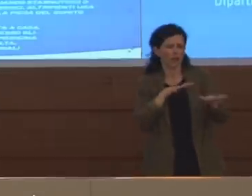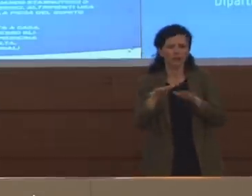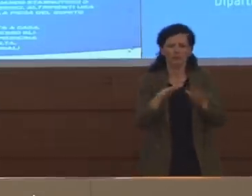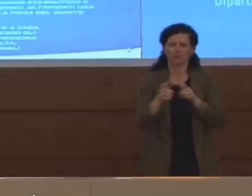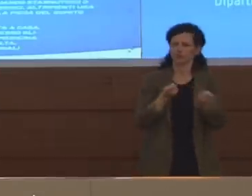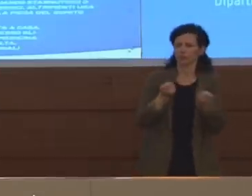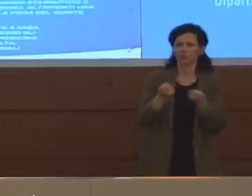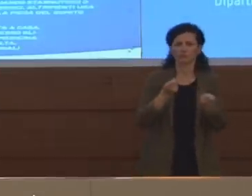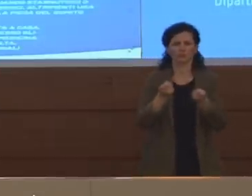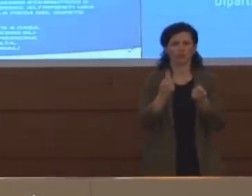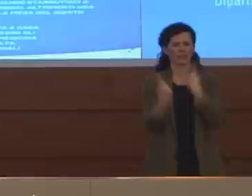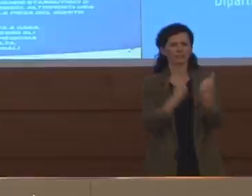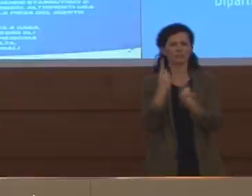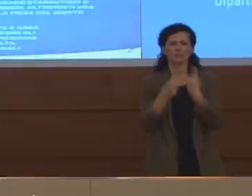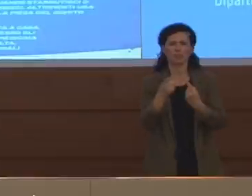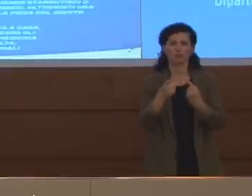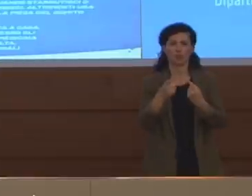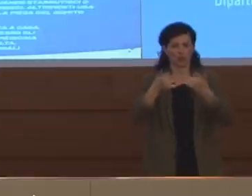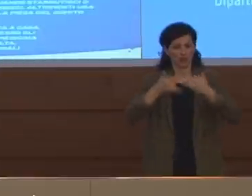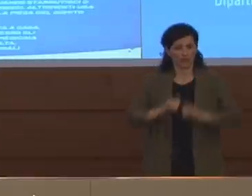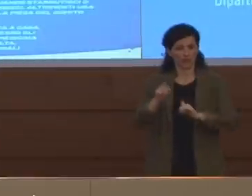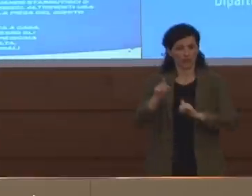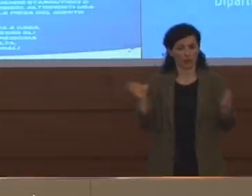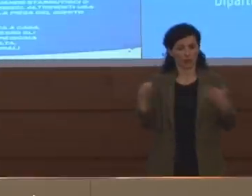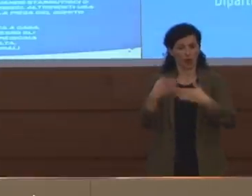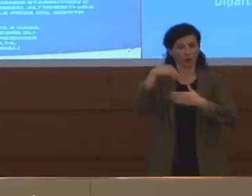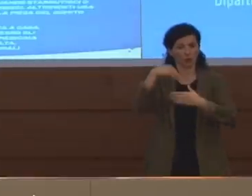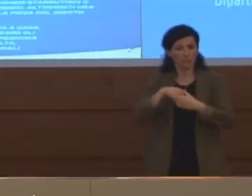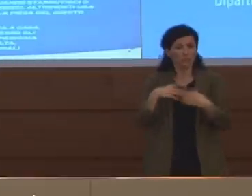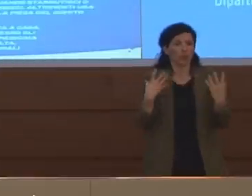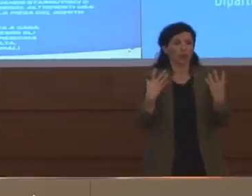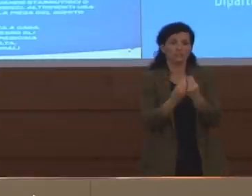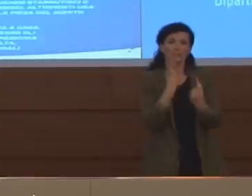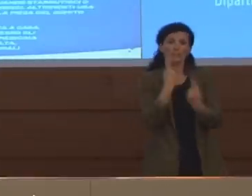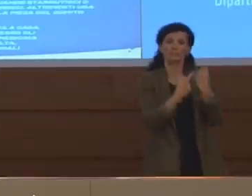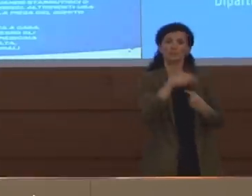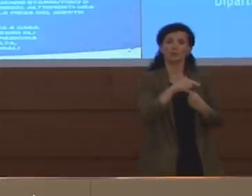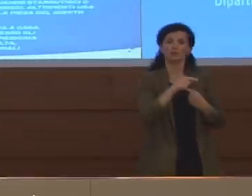complessa dall emergenza che stiamo vivendo nel nostro paese. Come Capo